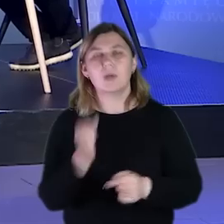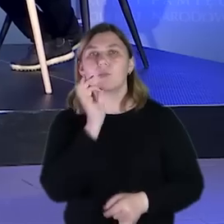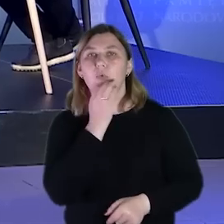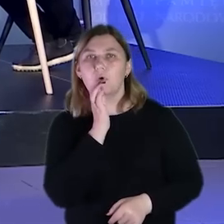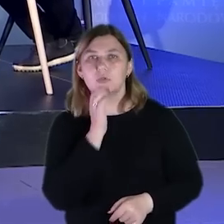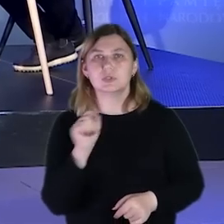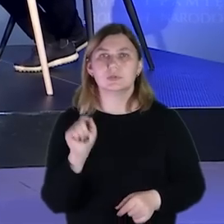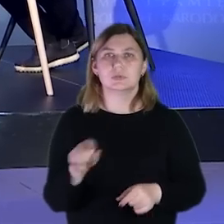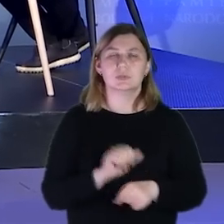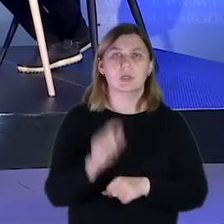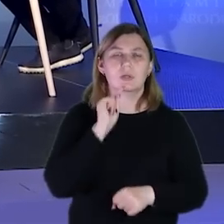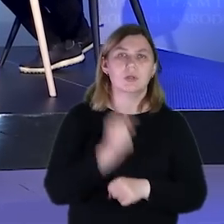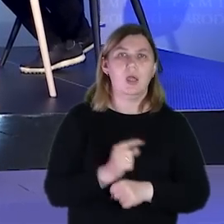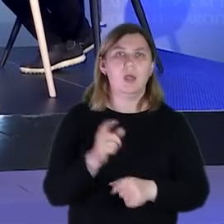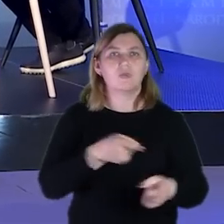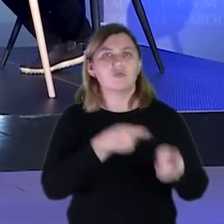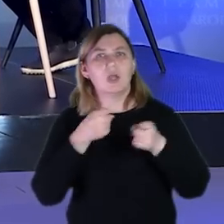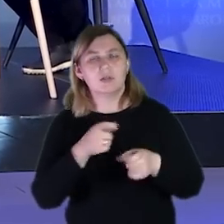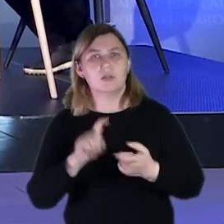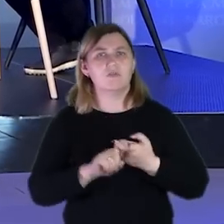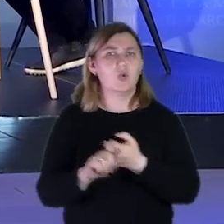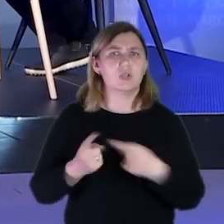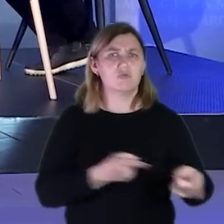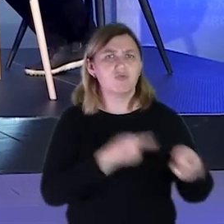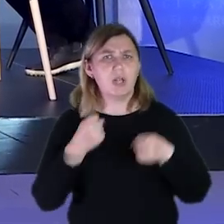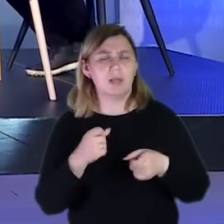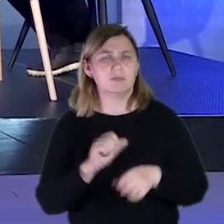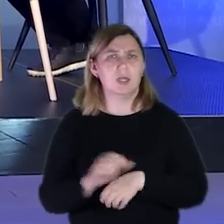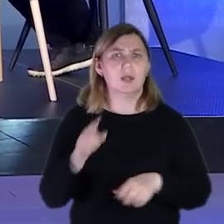takimi jak harcerstwo, czy Strzelczyk, czy Związek Strzelecki, gdzie spośród właśnie